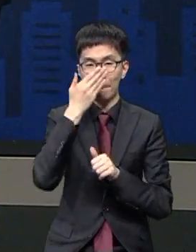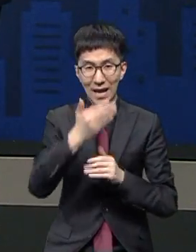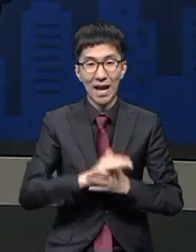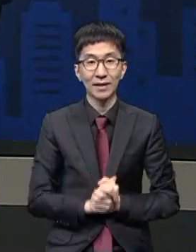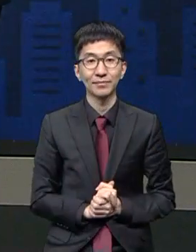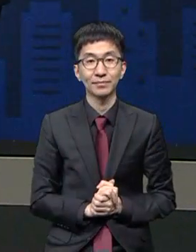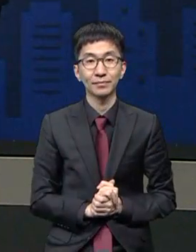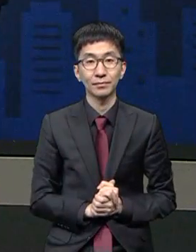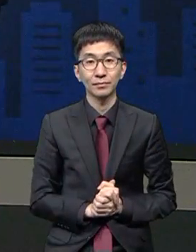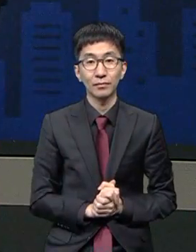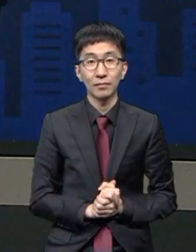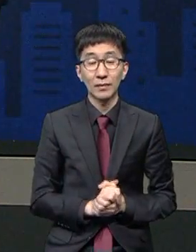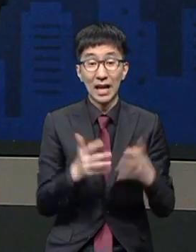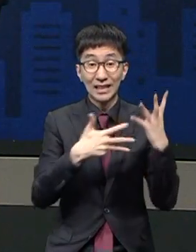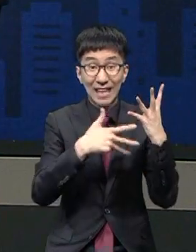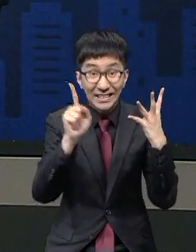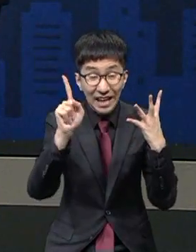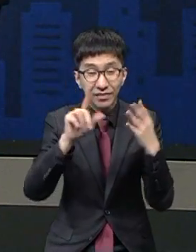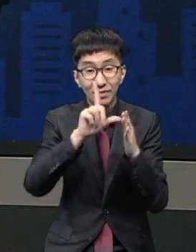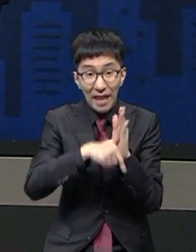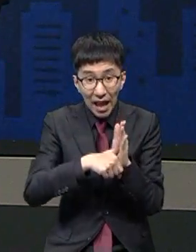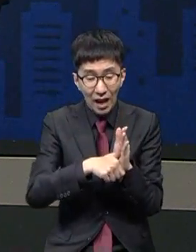지난 4차 추경 때 고용안정지원금을 받은